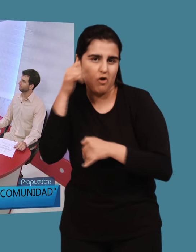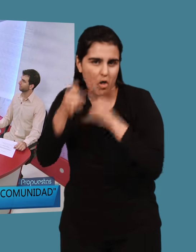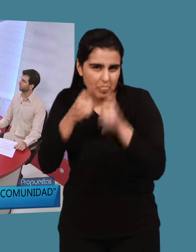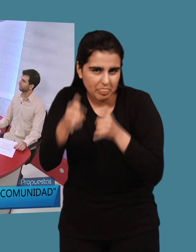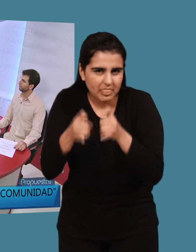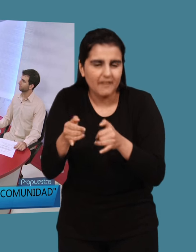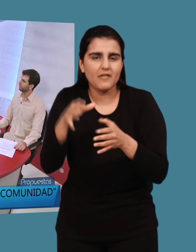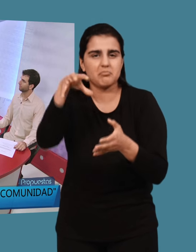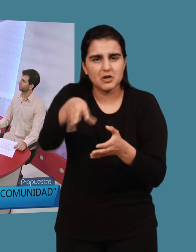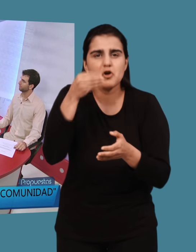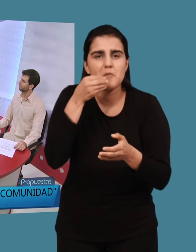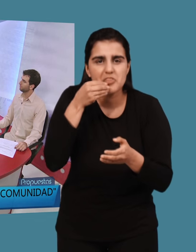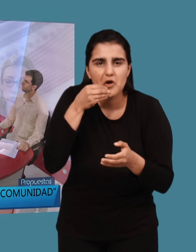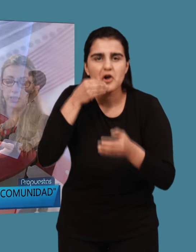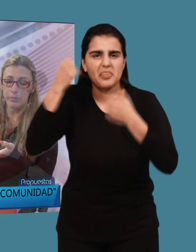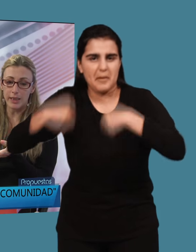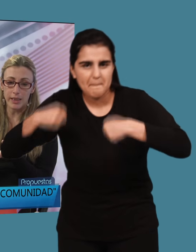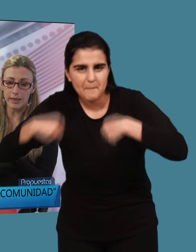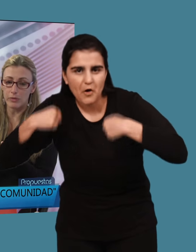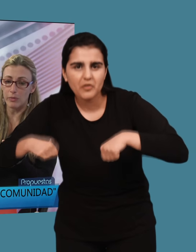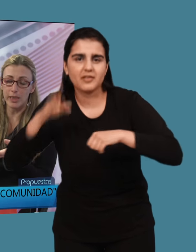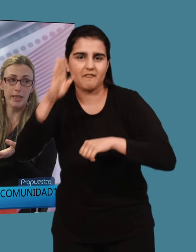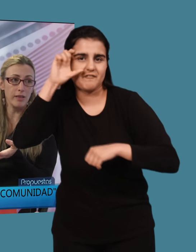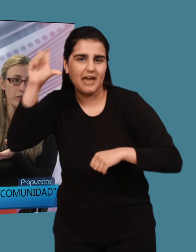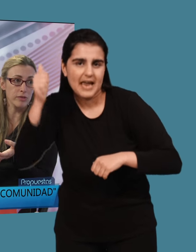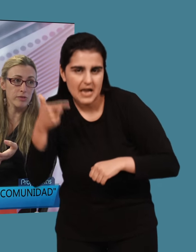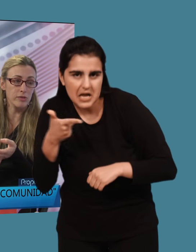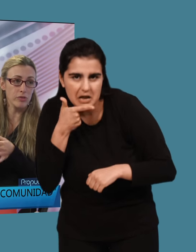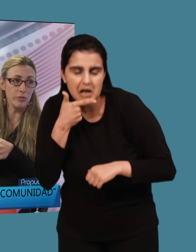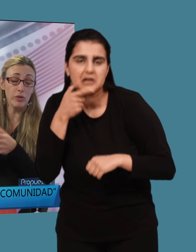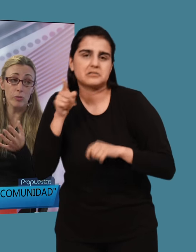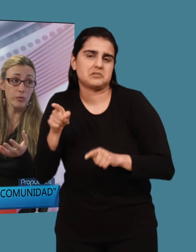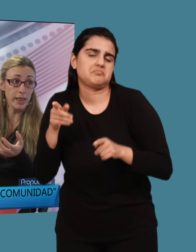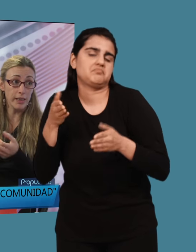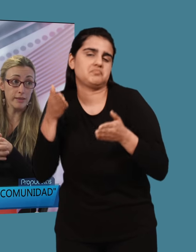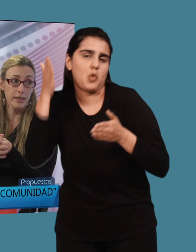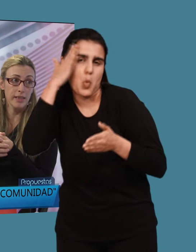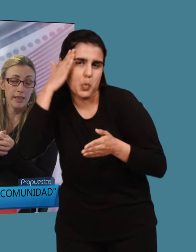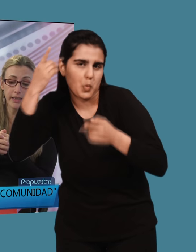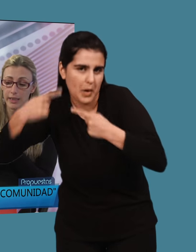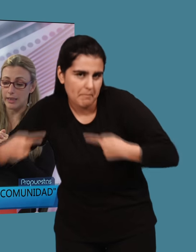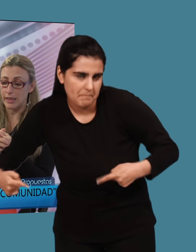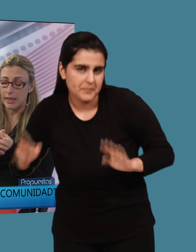Los comedores, la actividad deportiva, el acceso a becas, los servicios culturales.